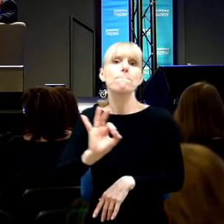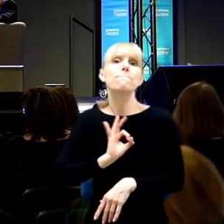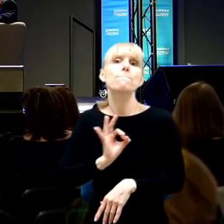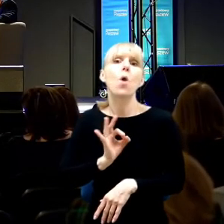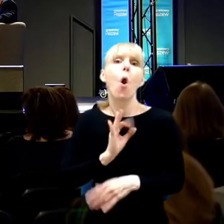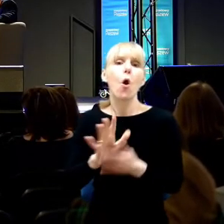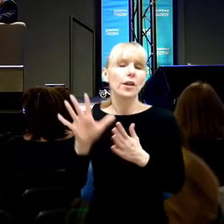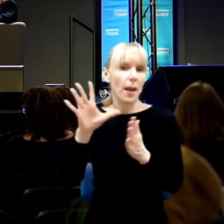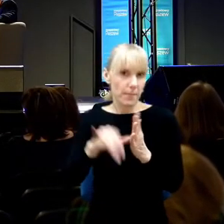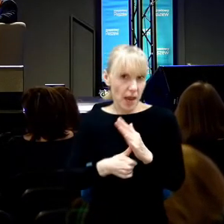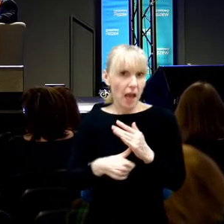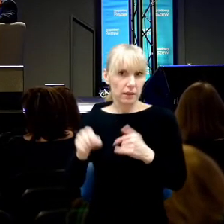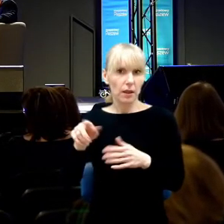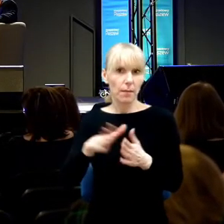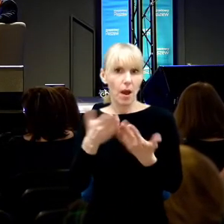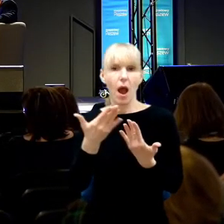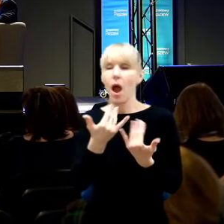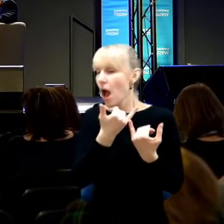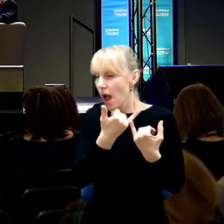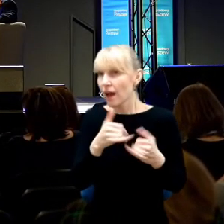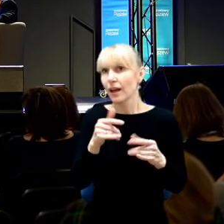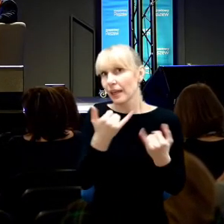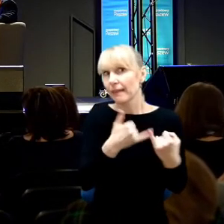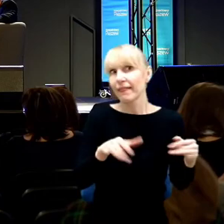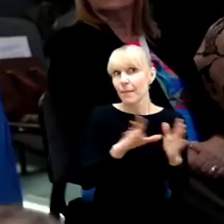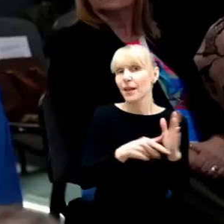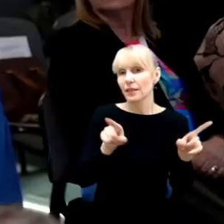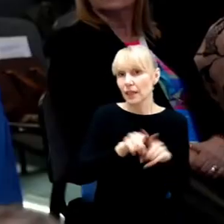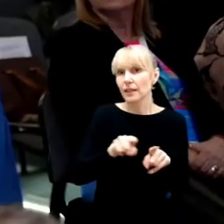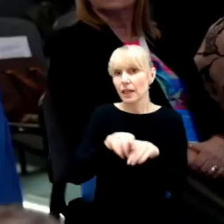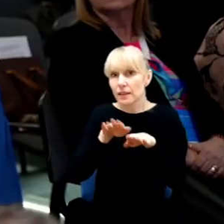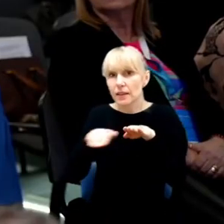podejrzewam jak wiele, wiele innych i wciąż takich rozwiązań nie widać na ulicach.